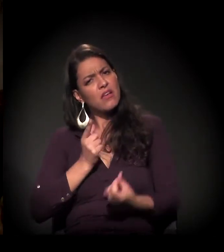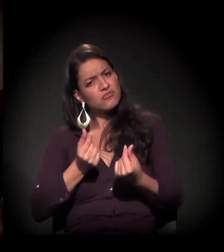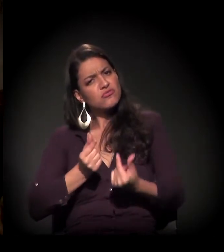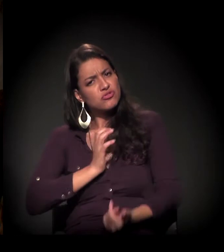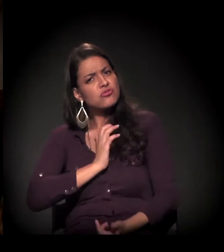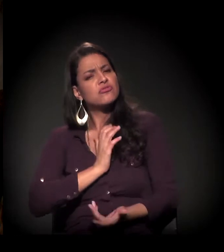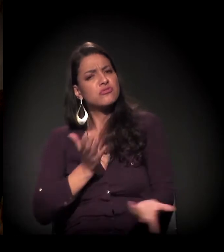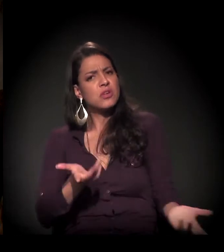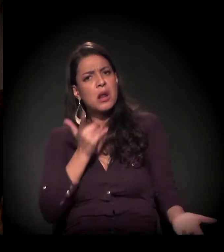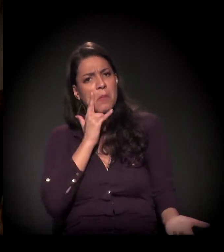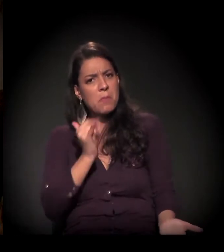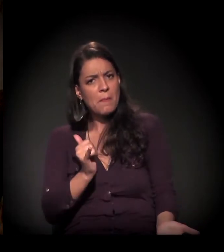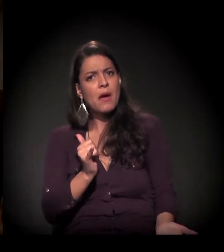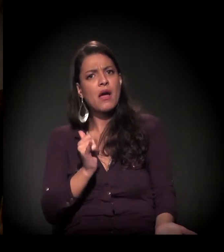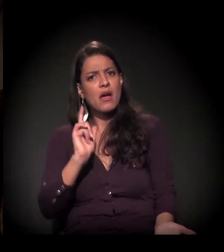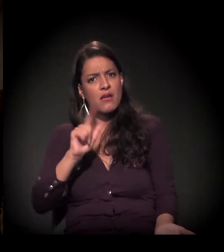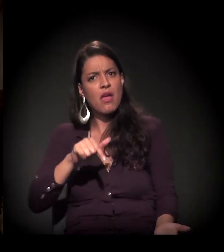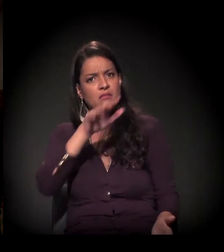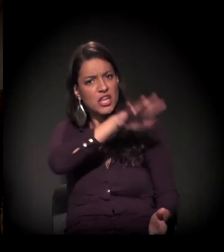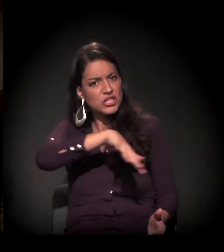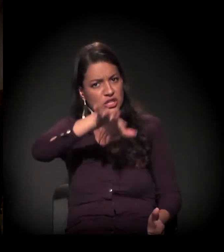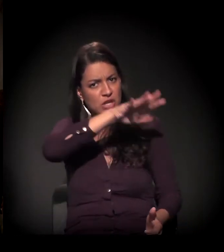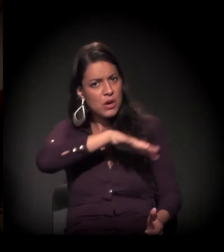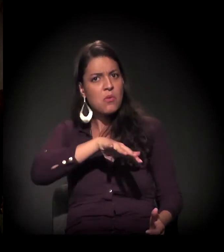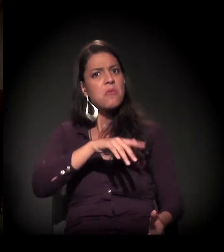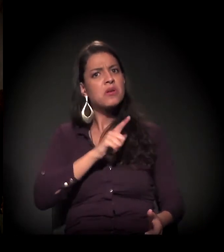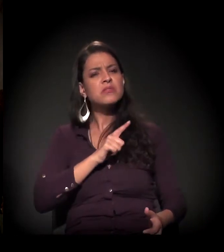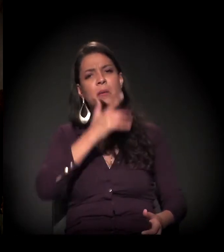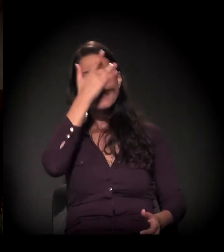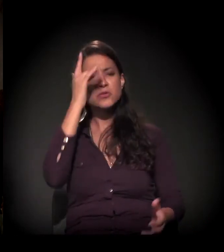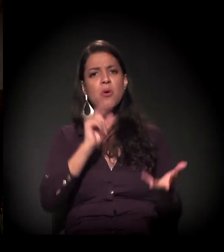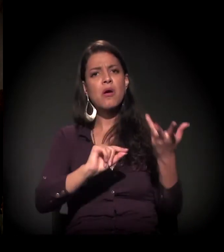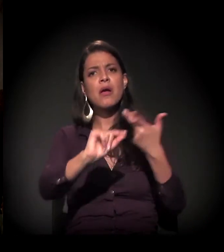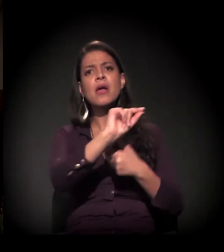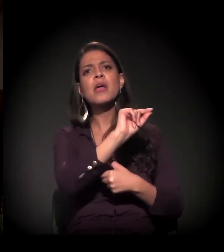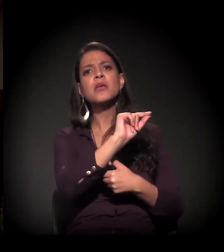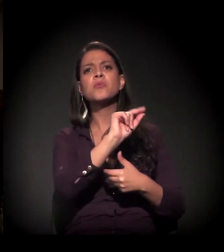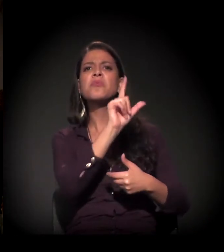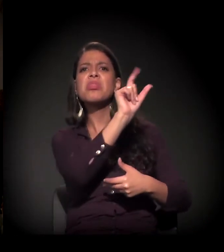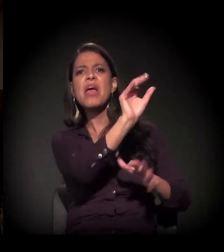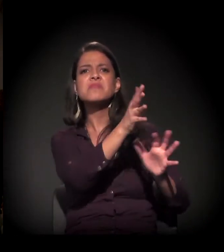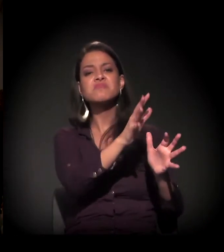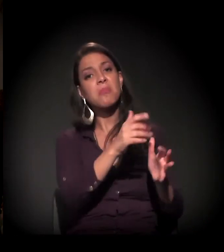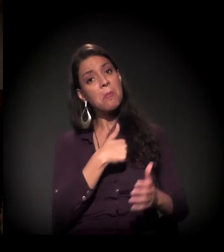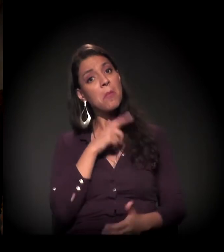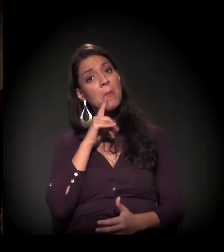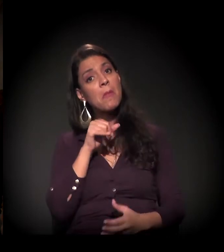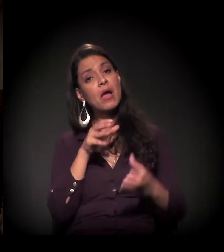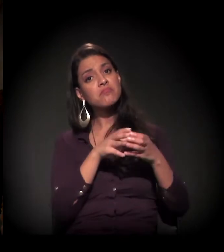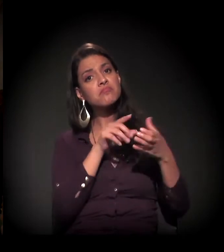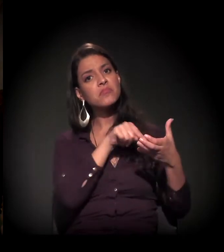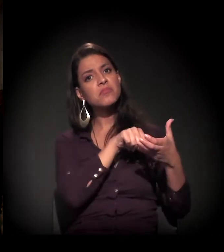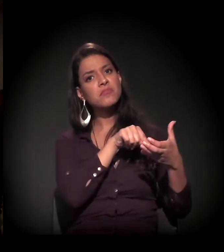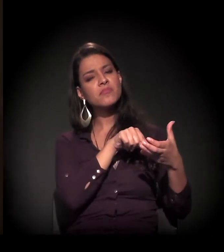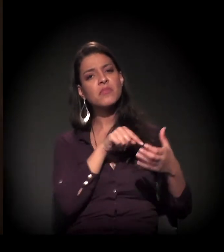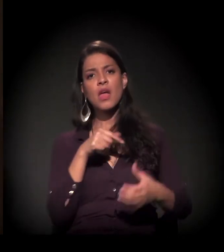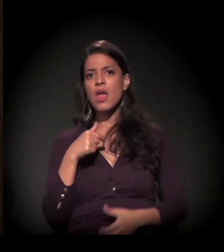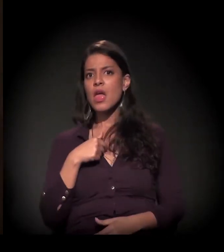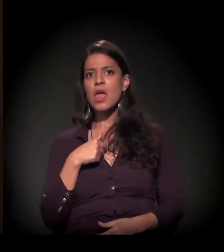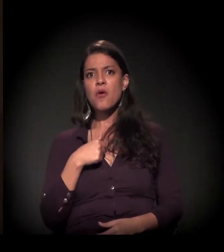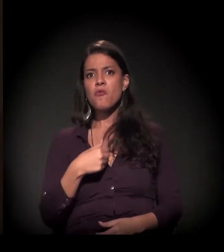Meu pai era um dos dez mais daquela região e eu nunca passei necessidade,